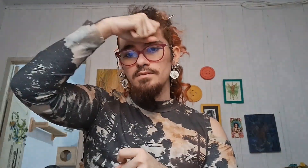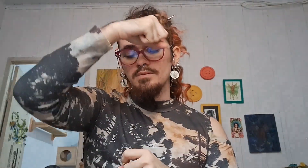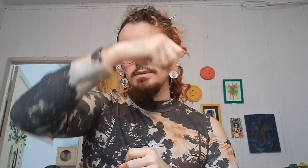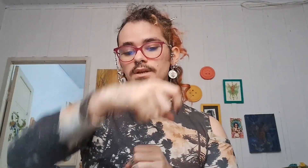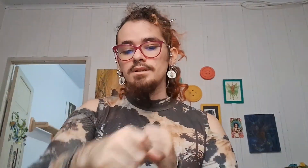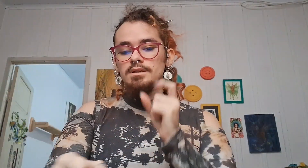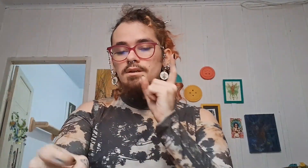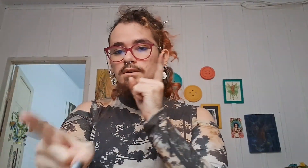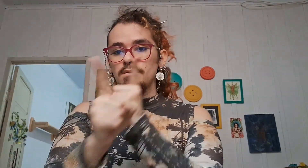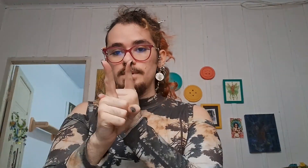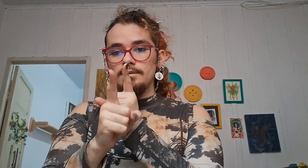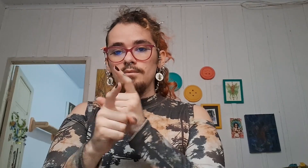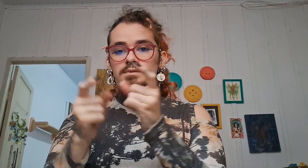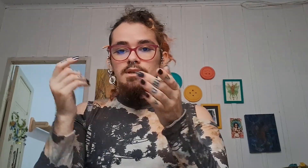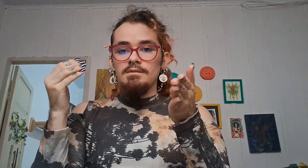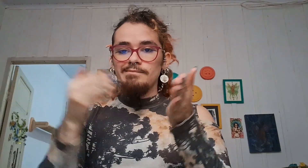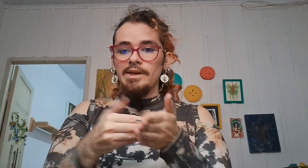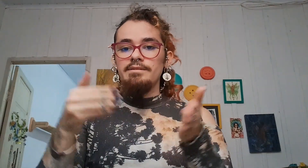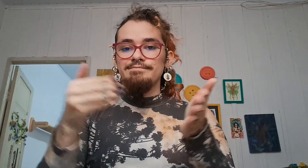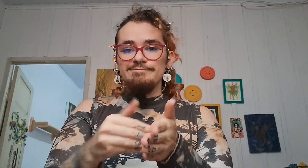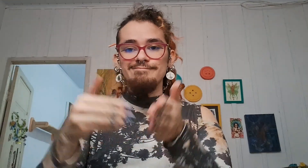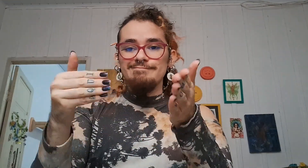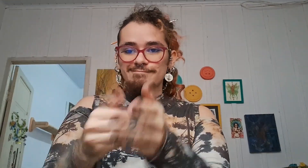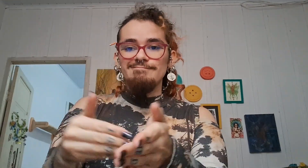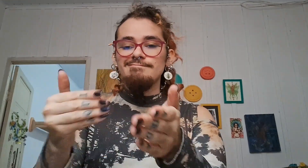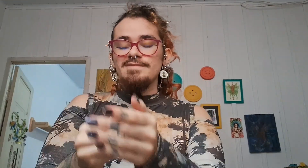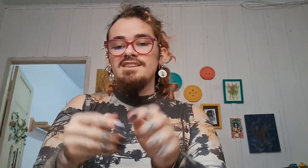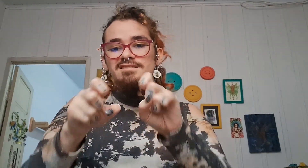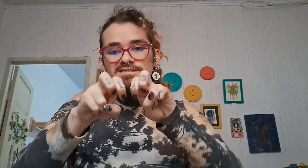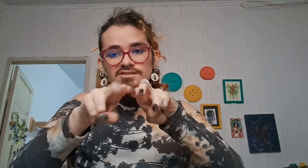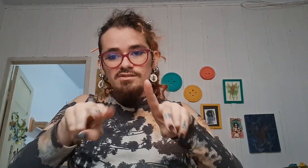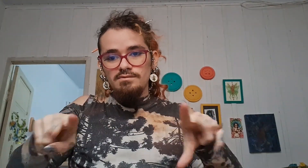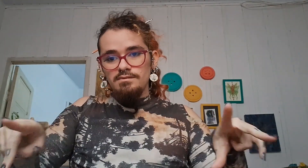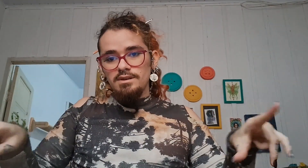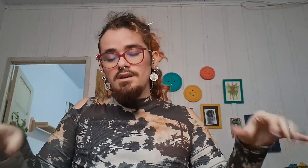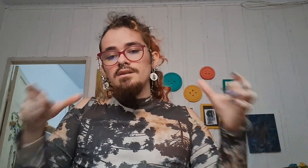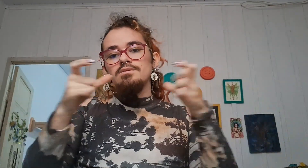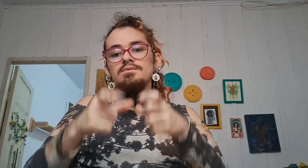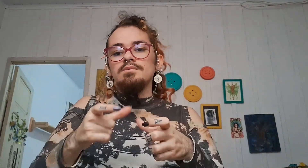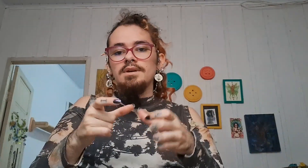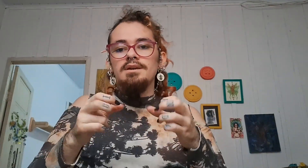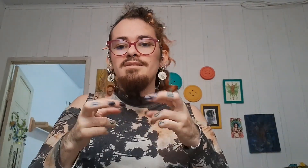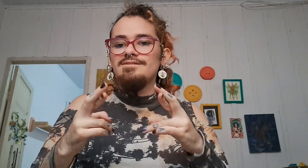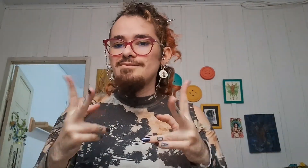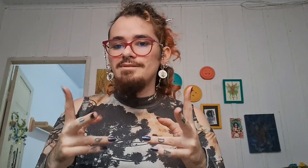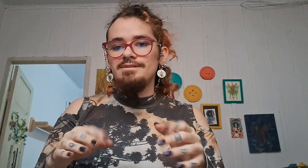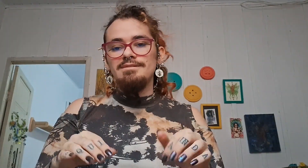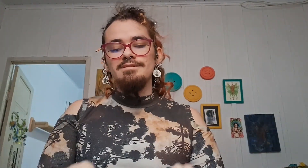por causa dessa dificuldade eu encontrei diversas barreiras em locais diferentes